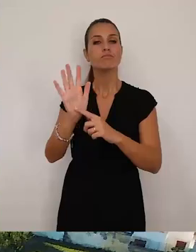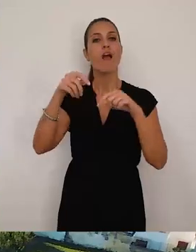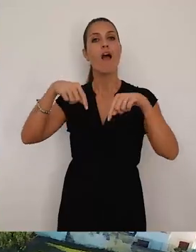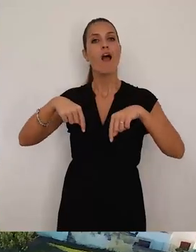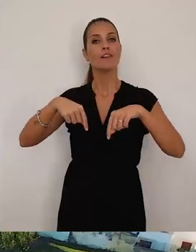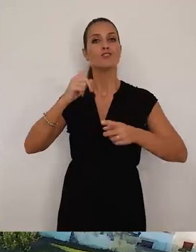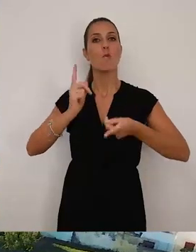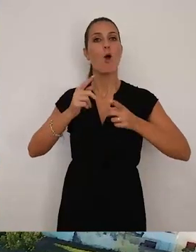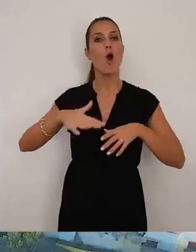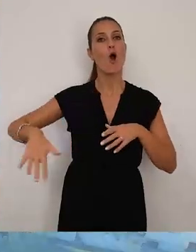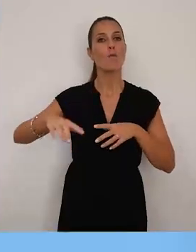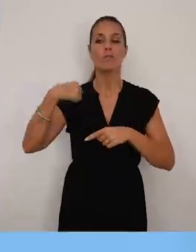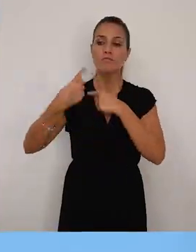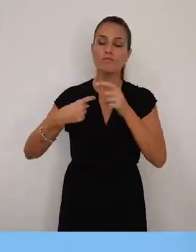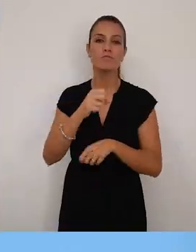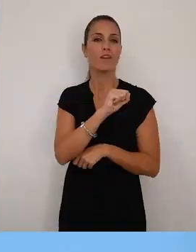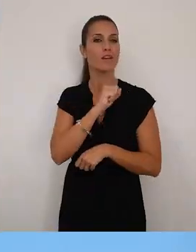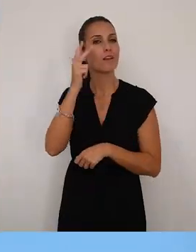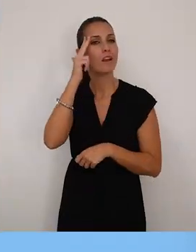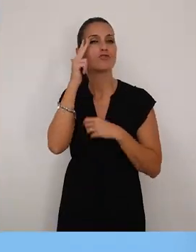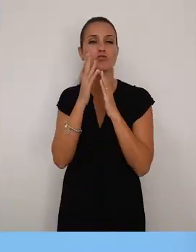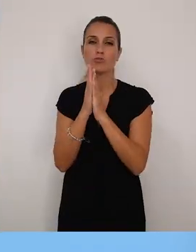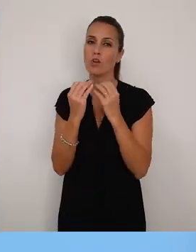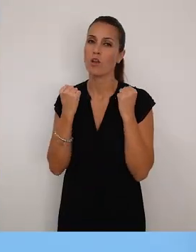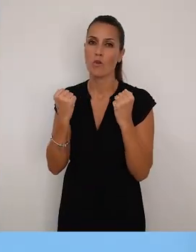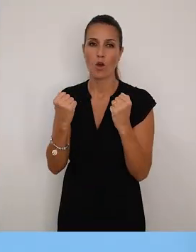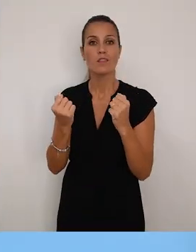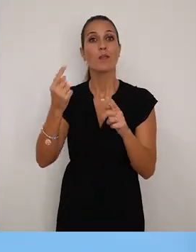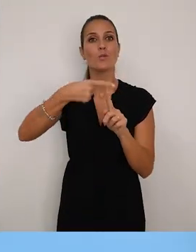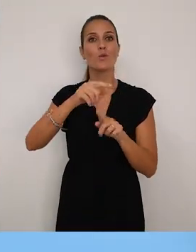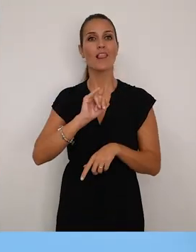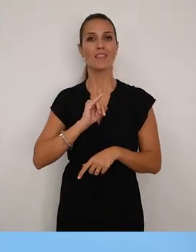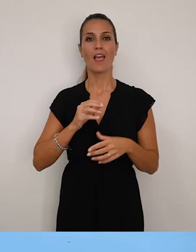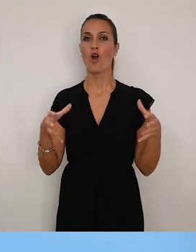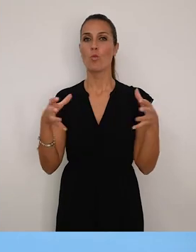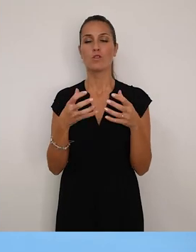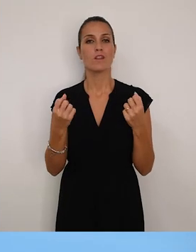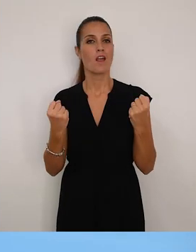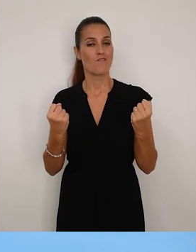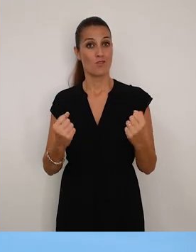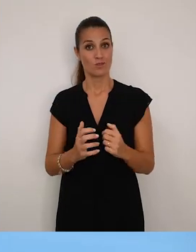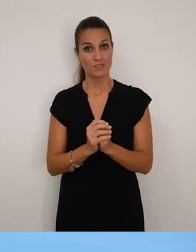e l’identità comunitaria ancora viva.